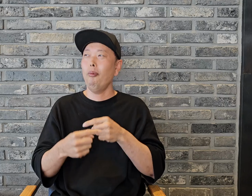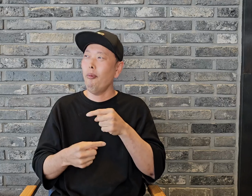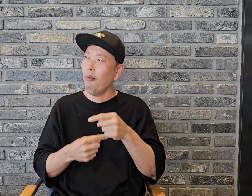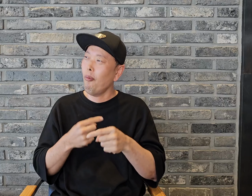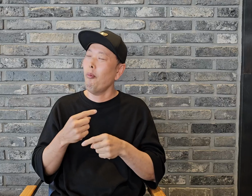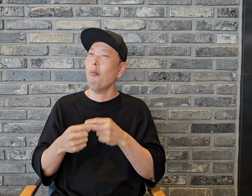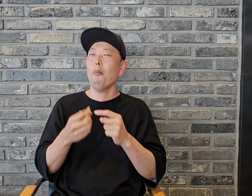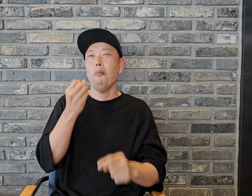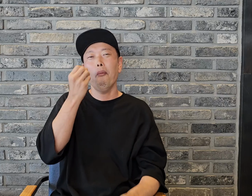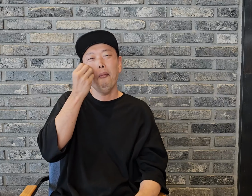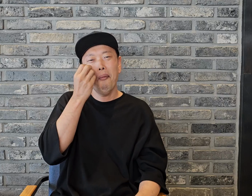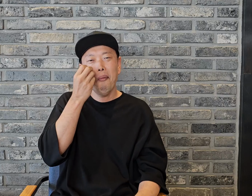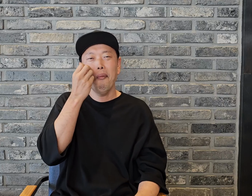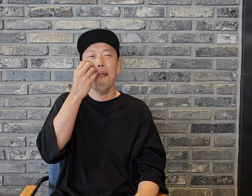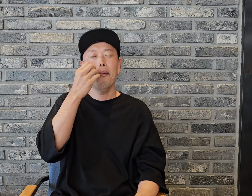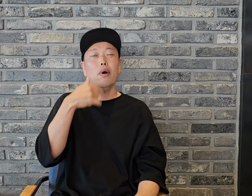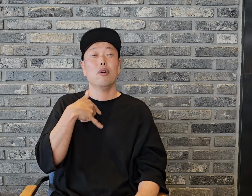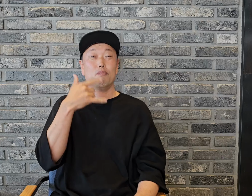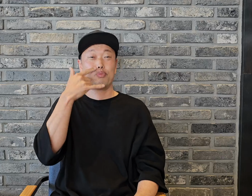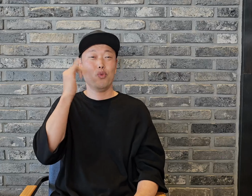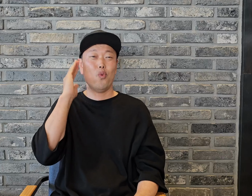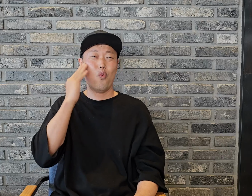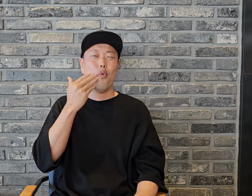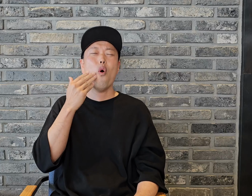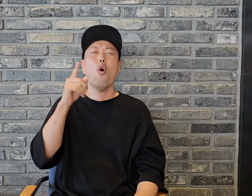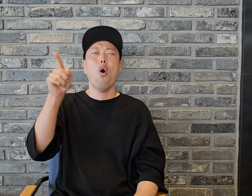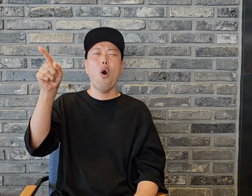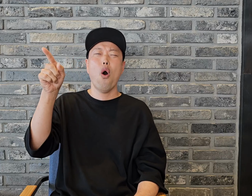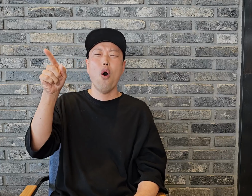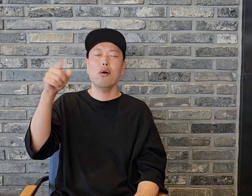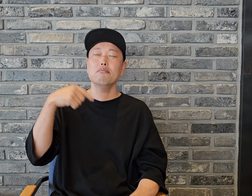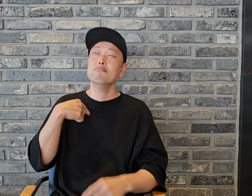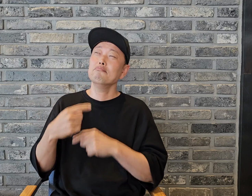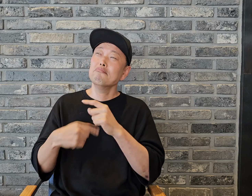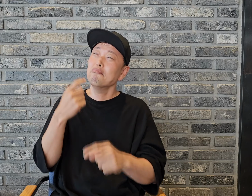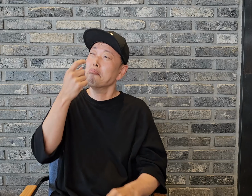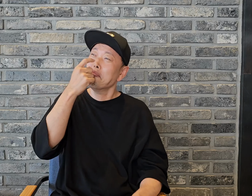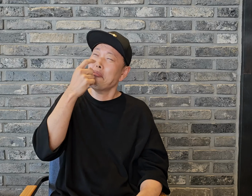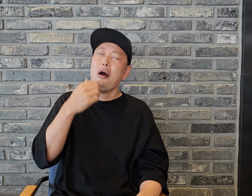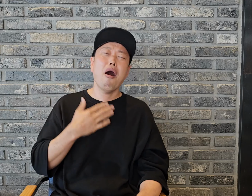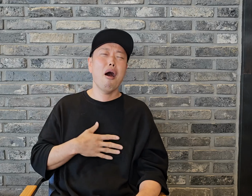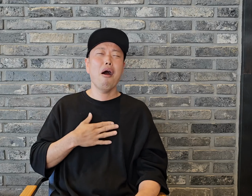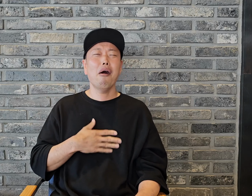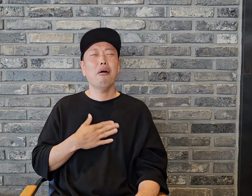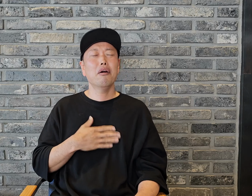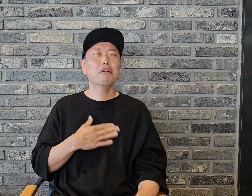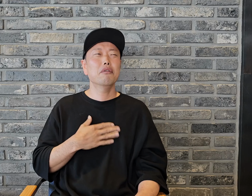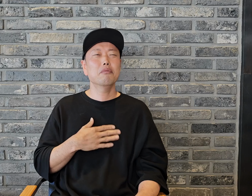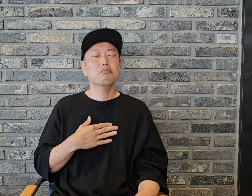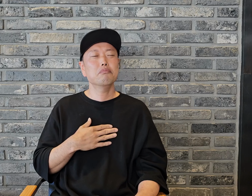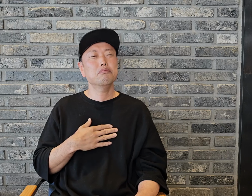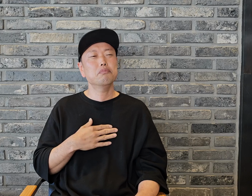'Ah, esto es lenguaje de señas'. Fue realmente asombroso. Mis padres son sordos, así que conocía bien el lenguaje de señas, pero